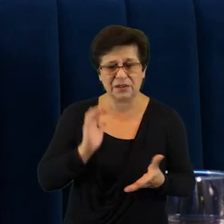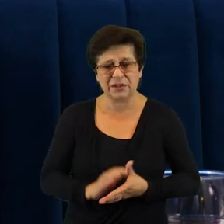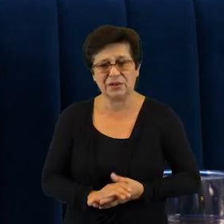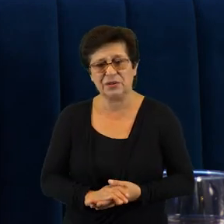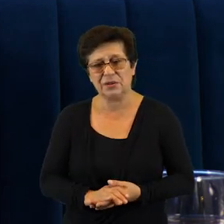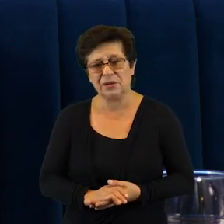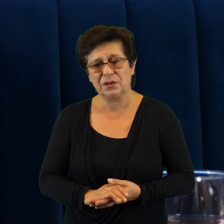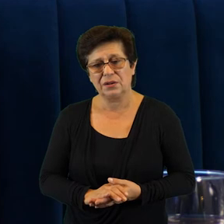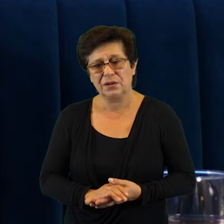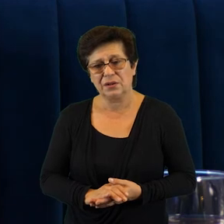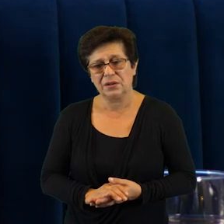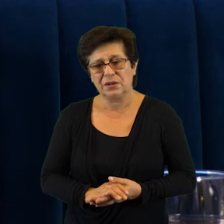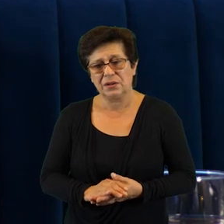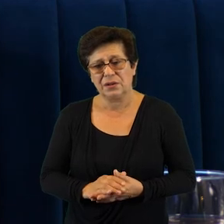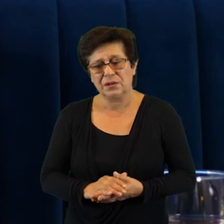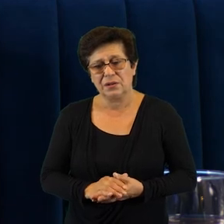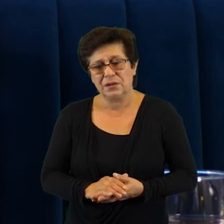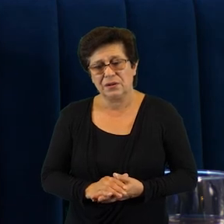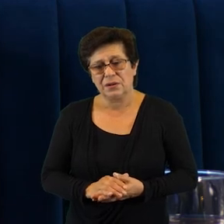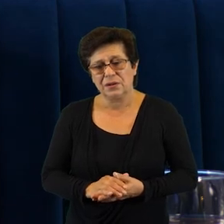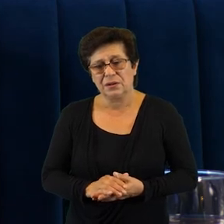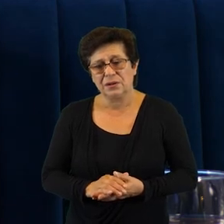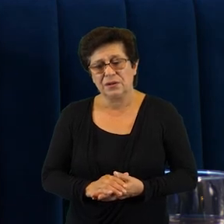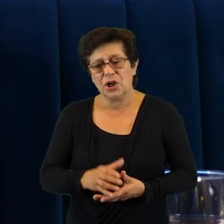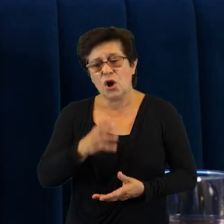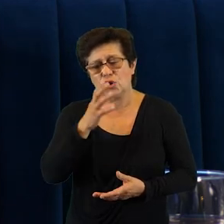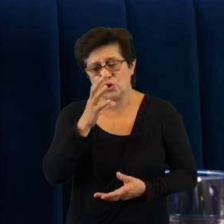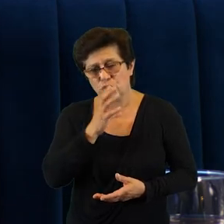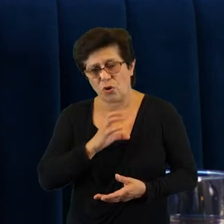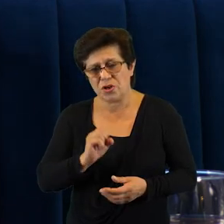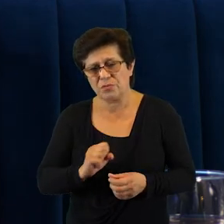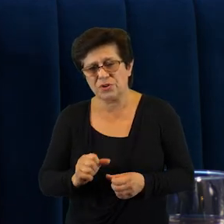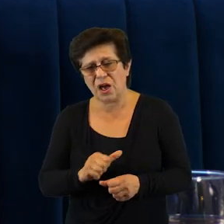może częściowo kreacji Słonimskiego, jest również polityka.